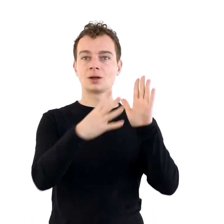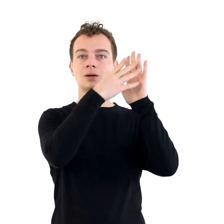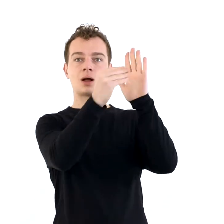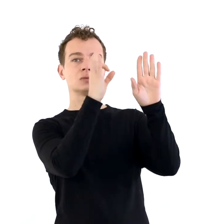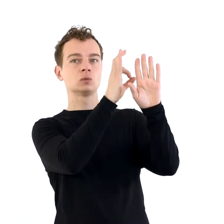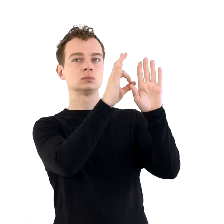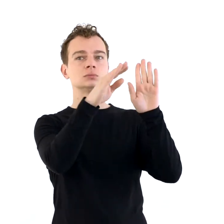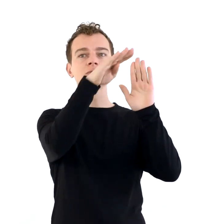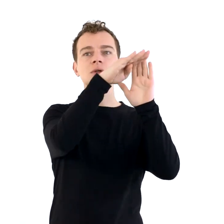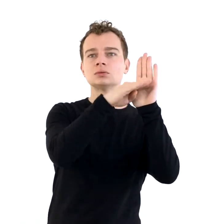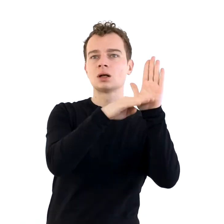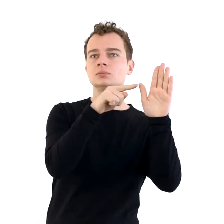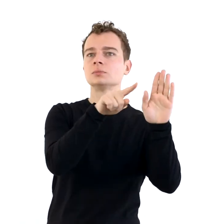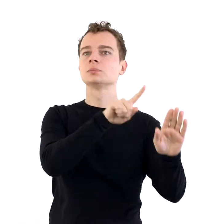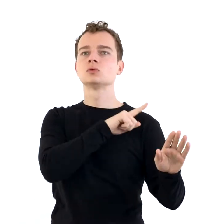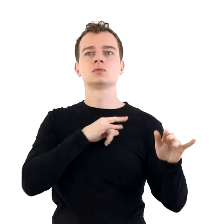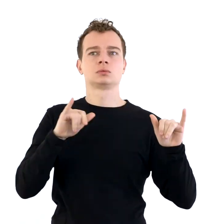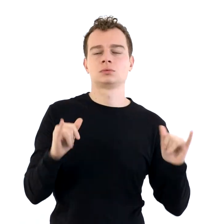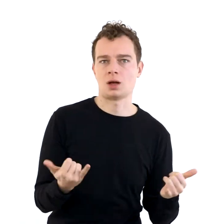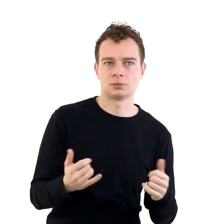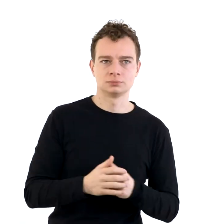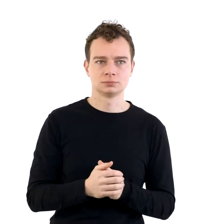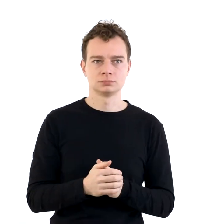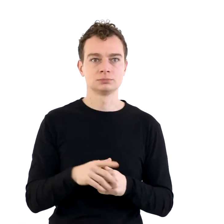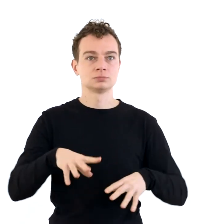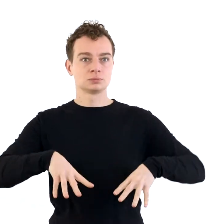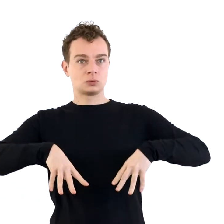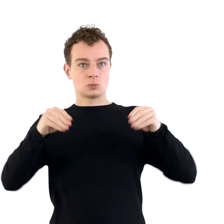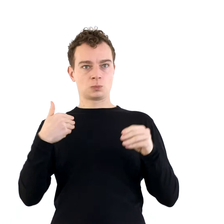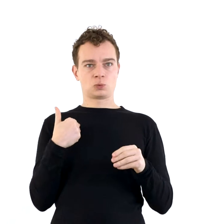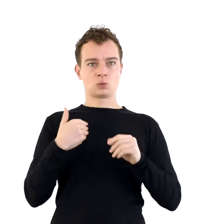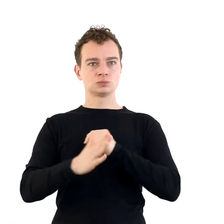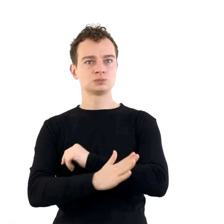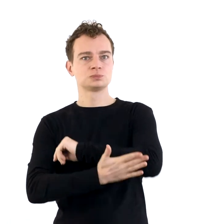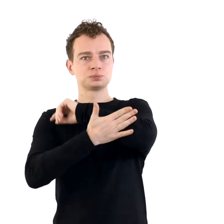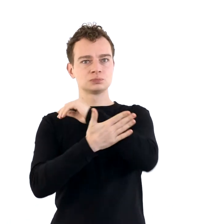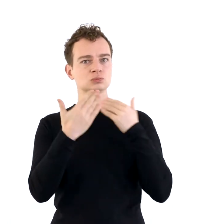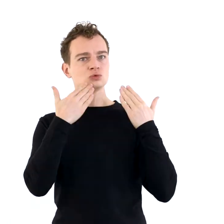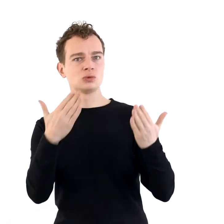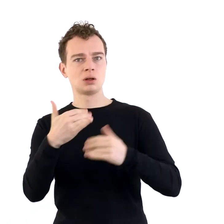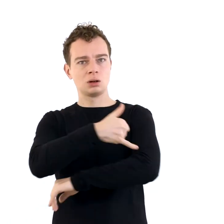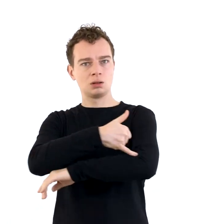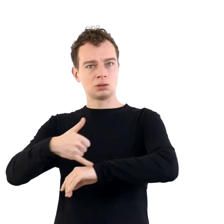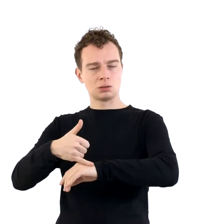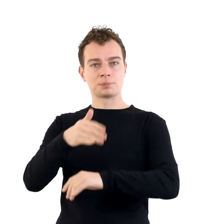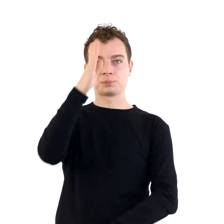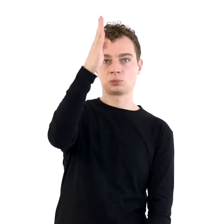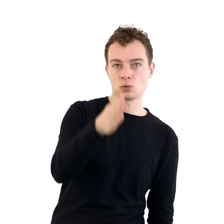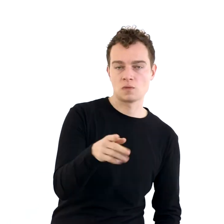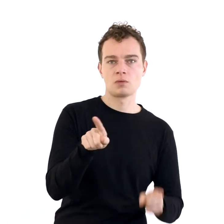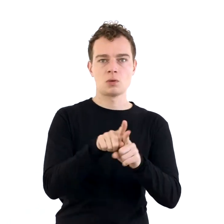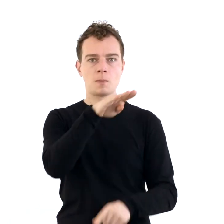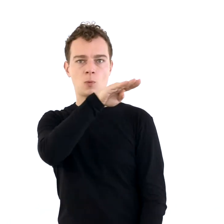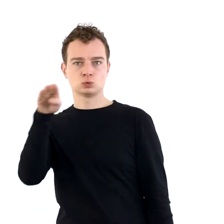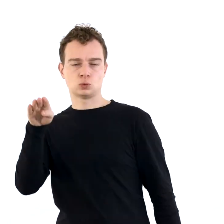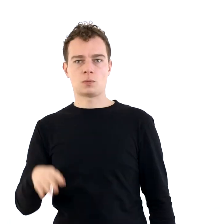Przestrzeganiu norm kanonu służyły najpierw pomocnicze linie pionowe i poziome,